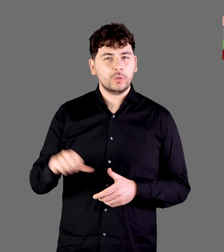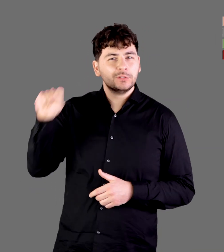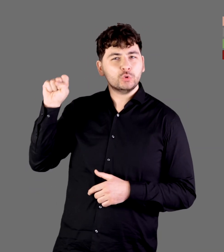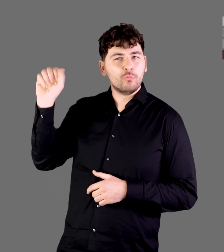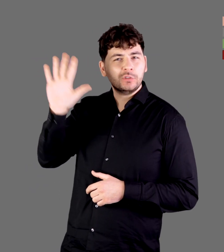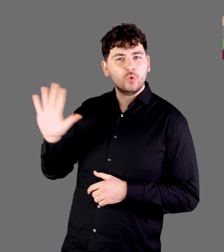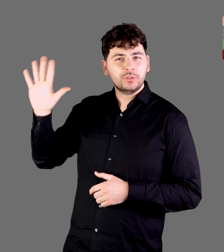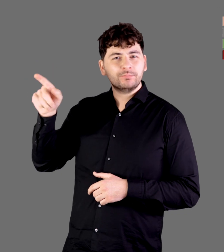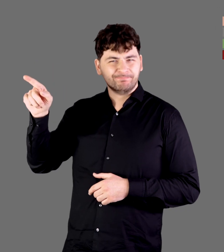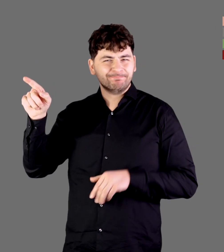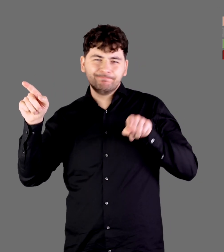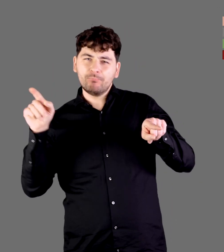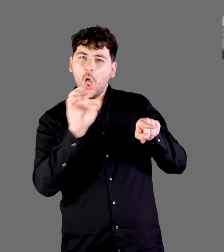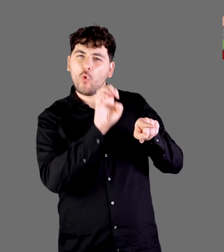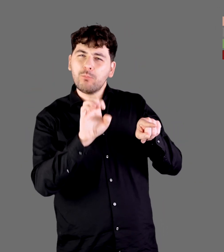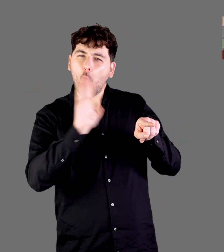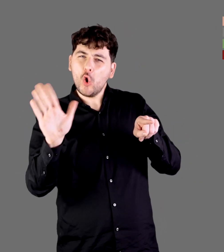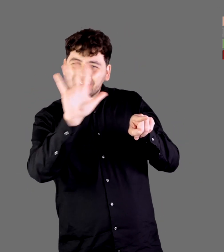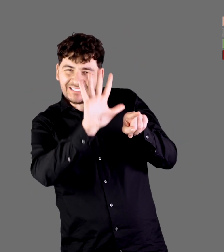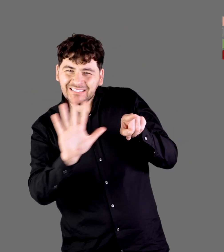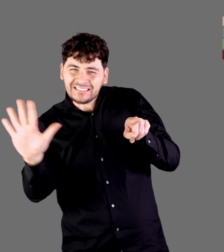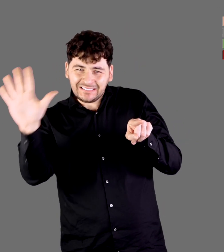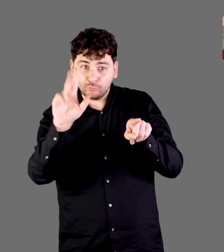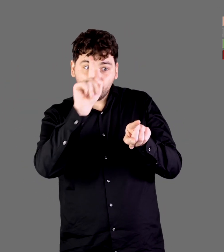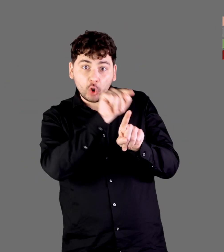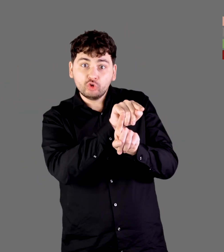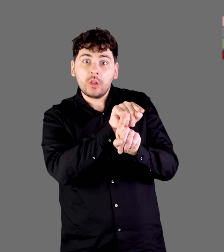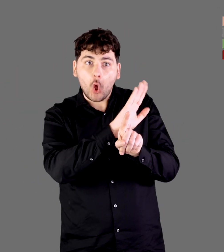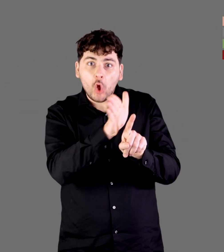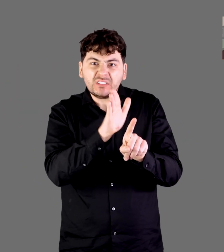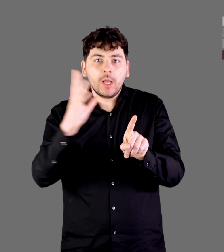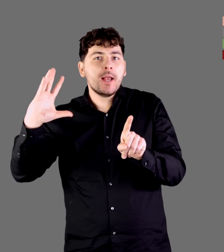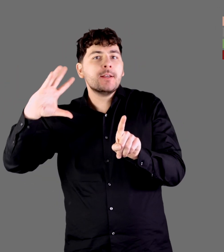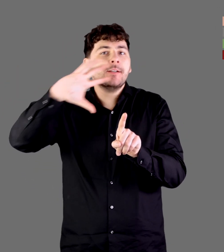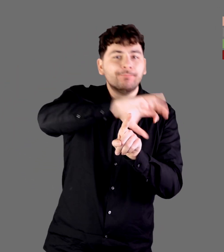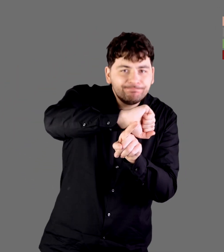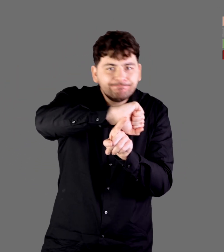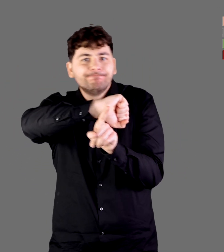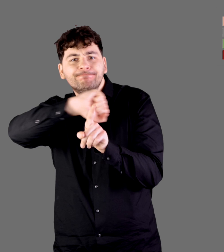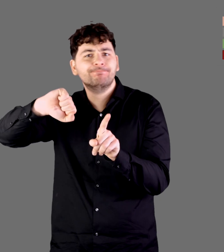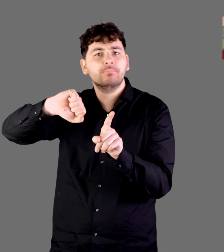Die Sowjetunion nutzte die Ausweitung ihres machtpolitischen Einflussbereiches,